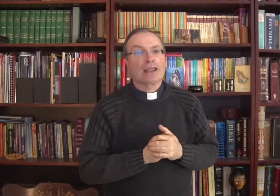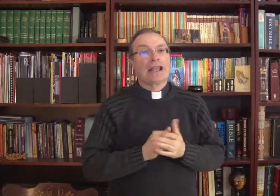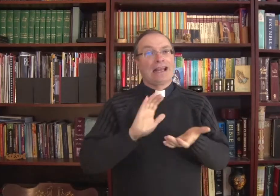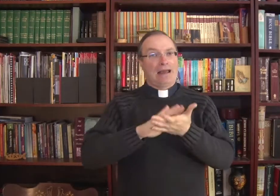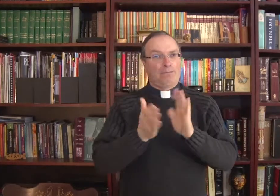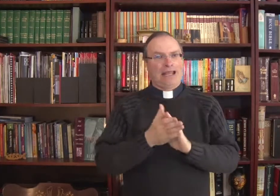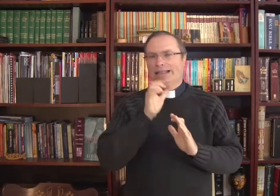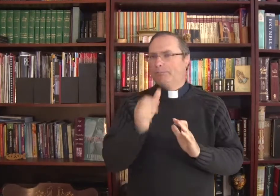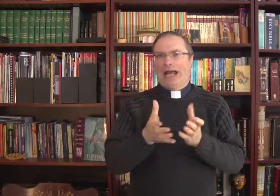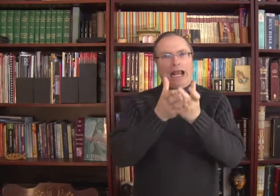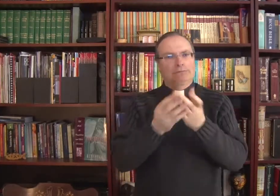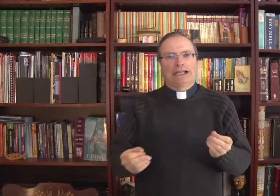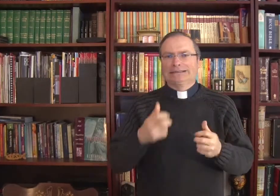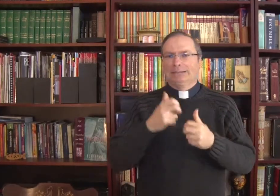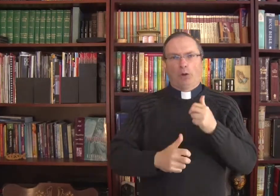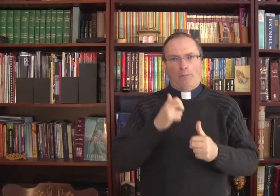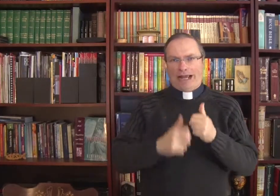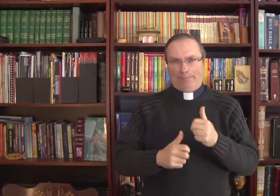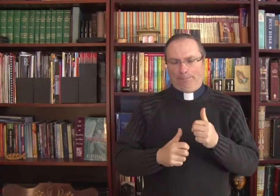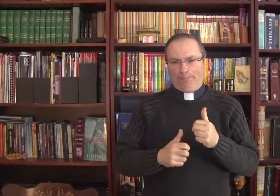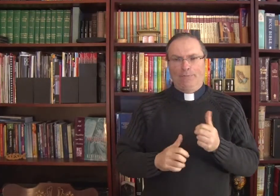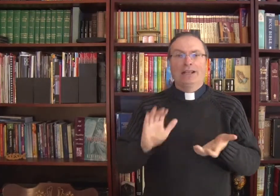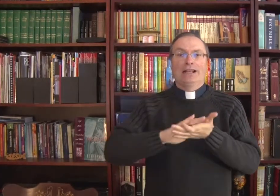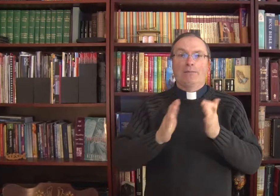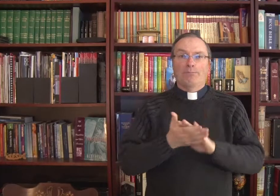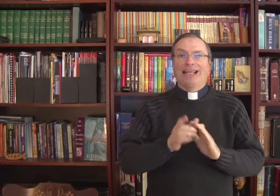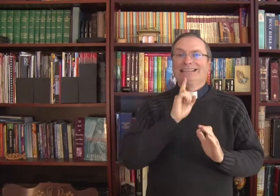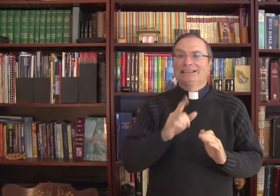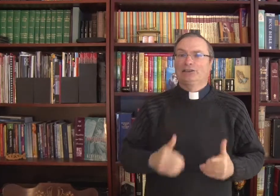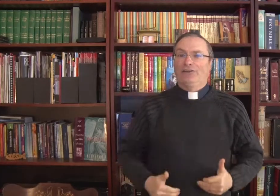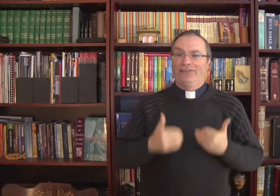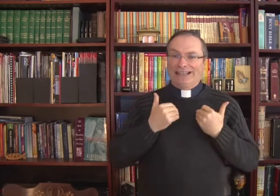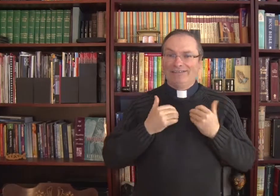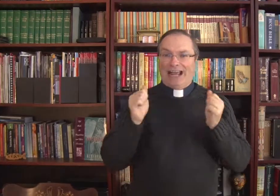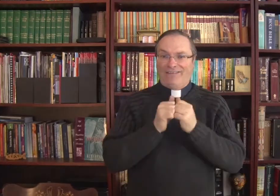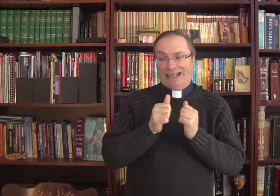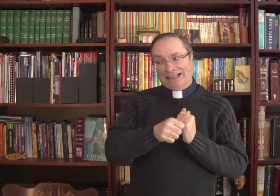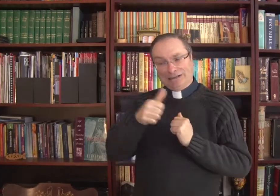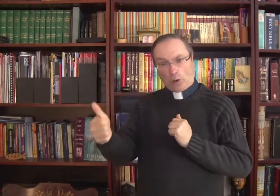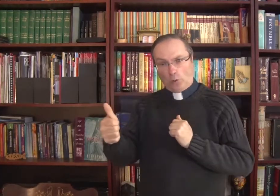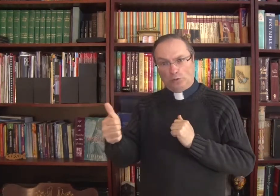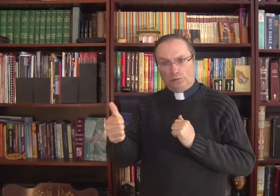La paix n’est pas l’absence des problèmes. La paix c’est de vivre avec les autres.